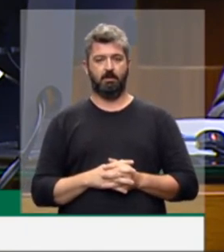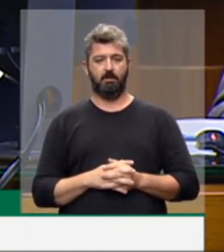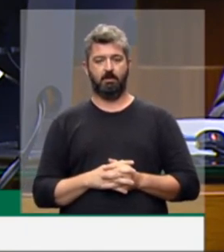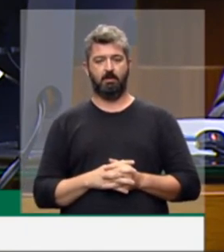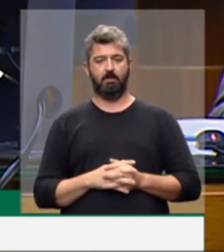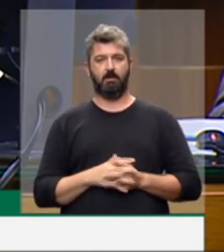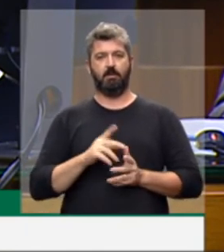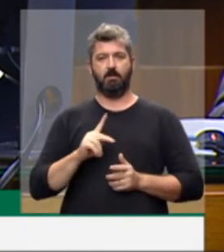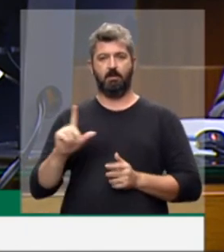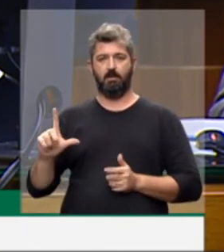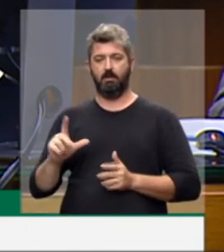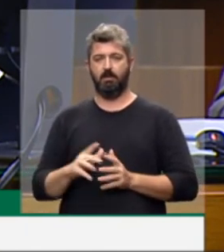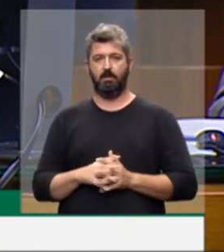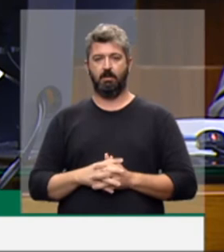TRÊS COMO VOTA O PT, PARTIDO DOS TRABALHADORES?